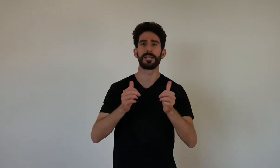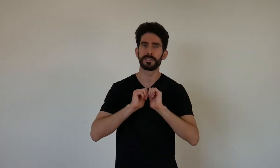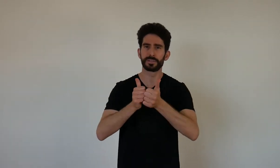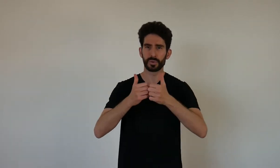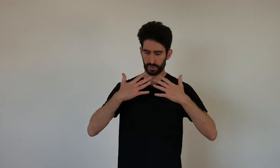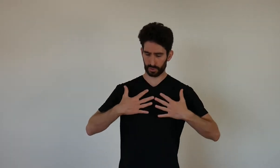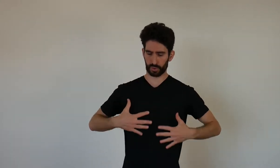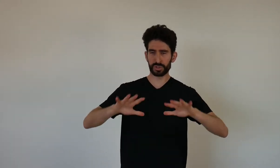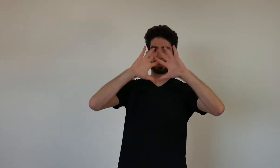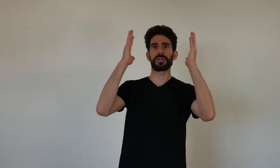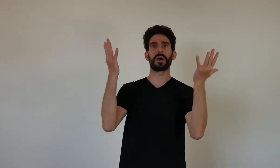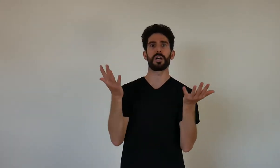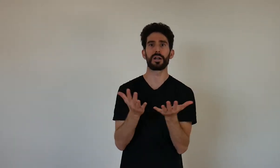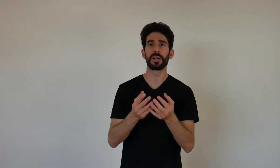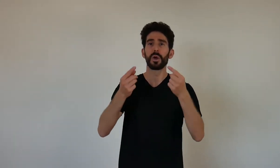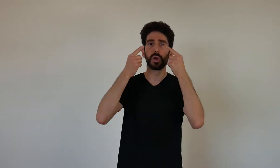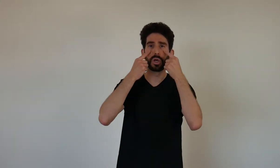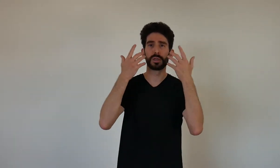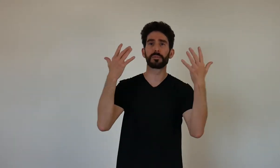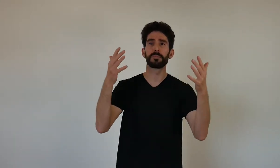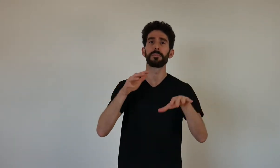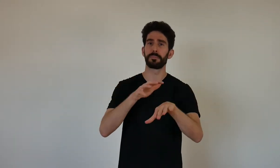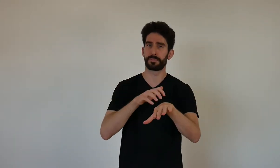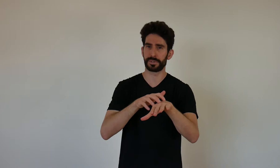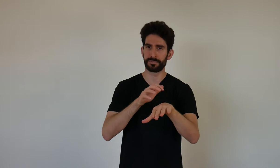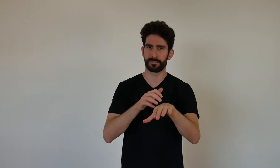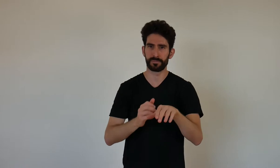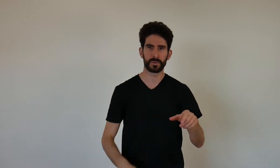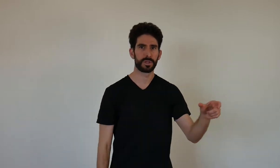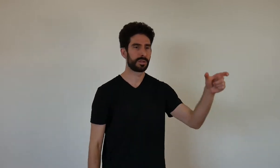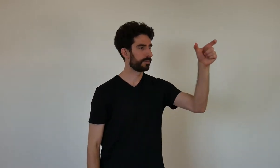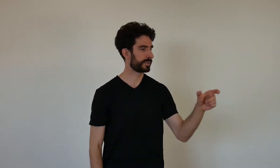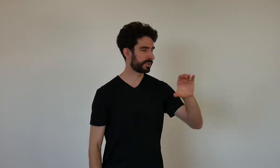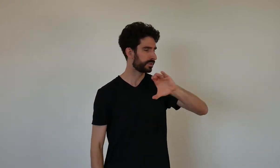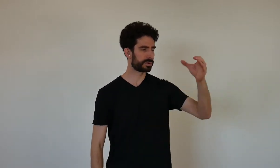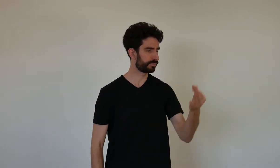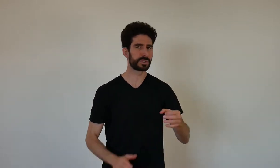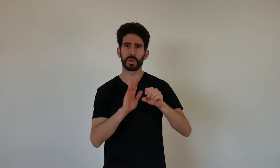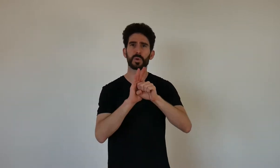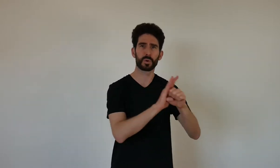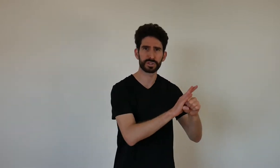Elle suit l'emplacement du corps : yeux, mains, pieds. Une personne 100% gauchère